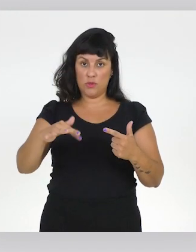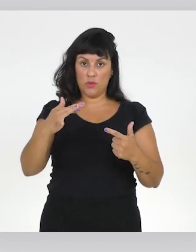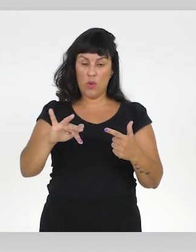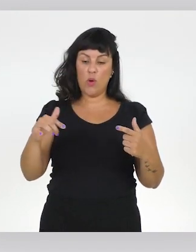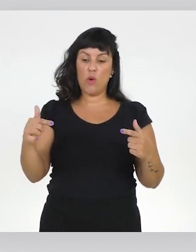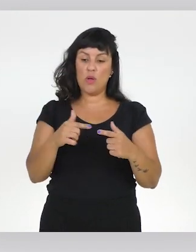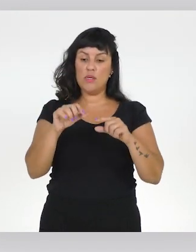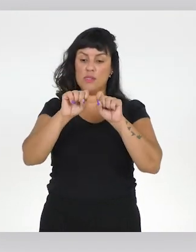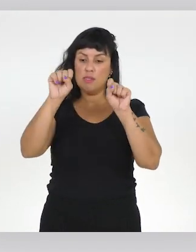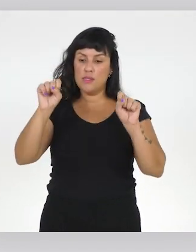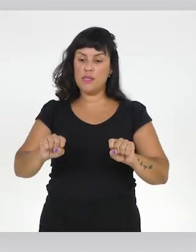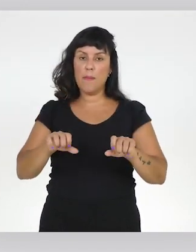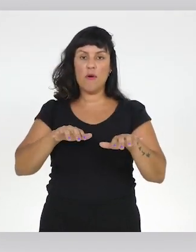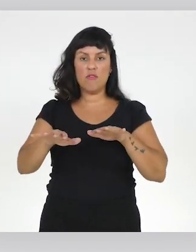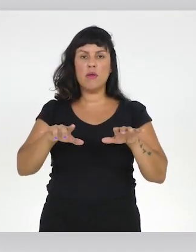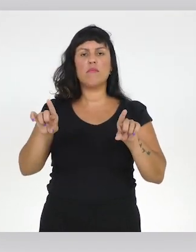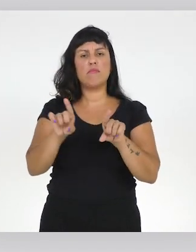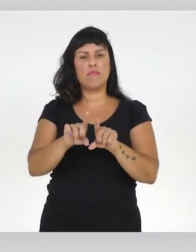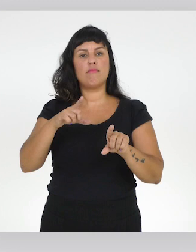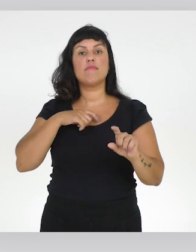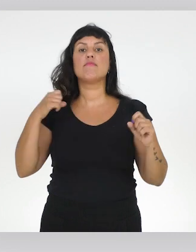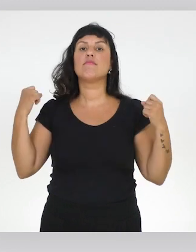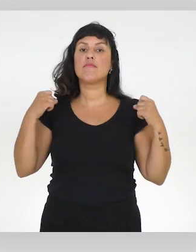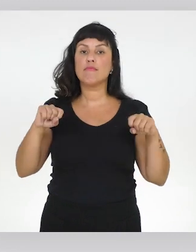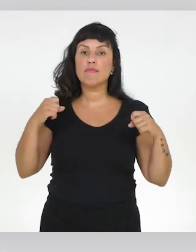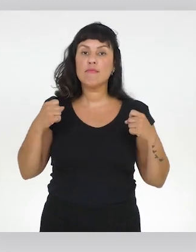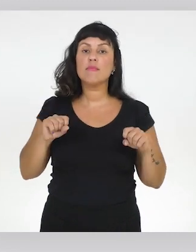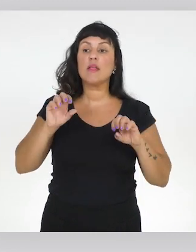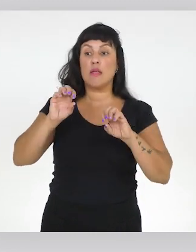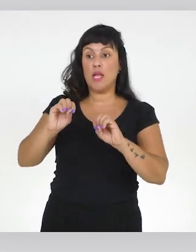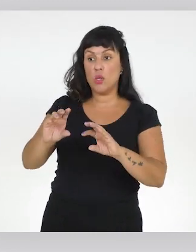Como eu disse a vocês, é muito importante além do mecanismo de dor,